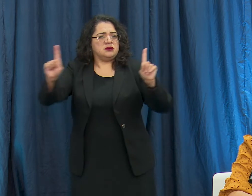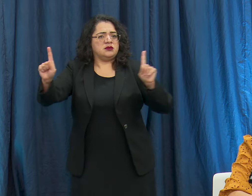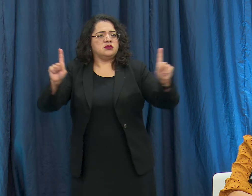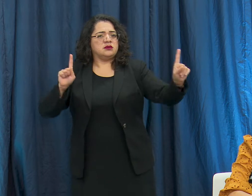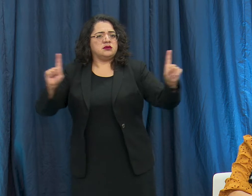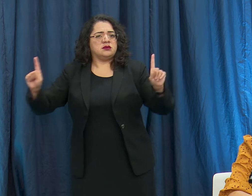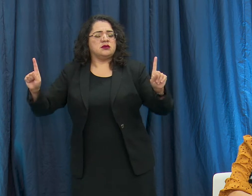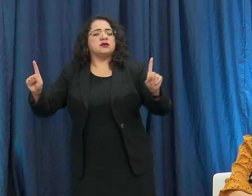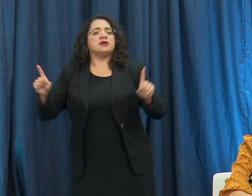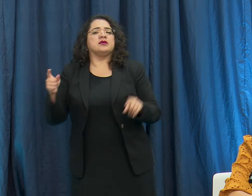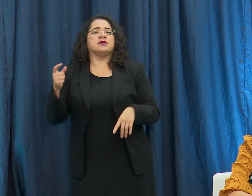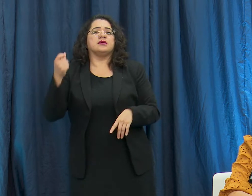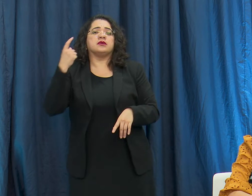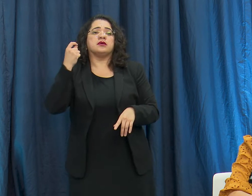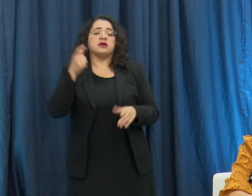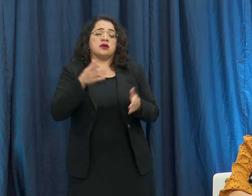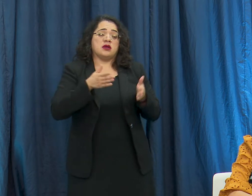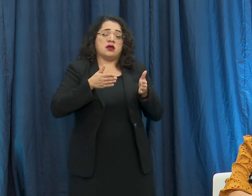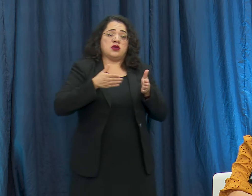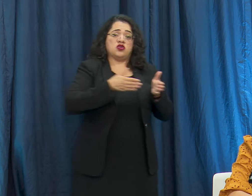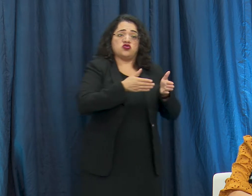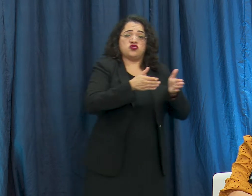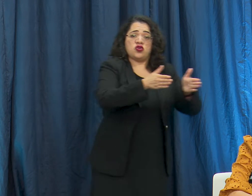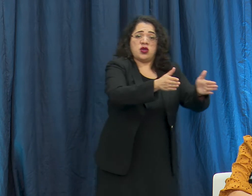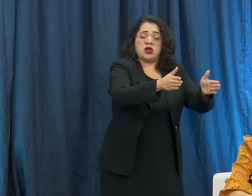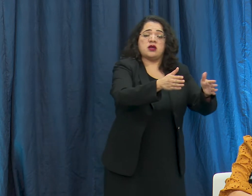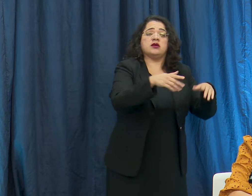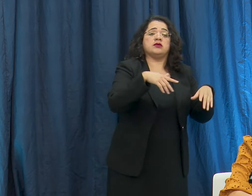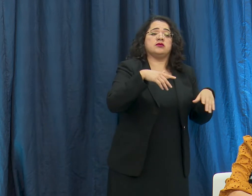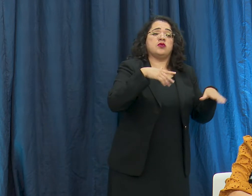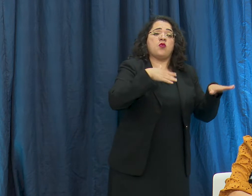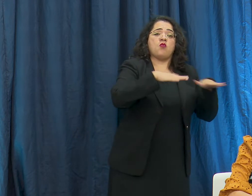Senderos tambien están abierto z-- e solo Devon sir atilla's ADO's para